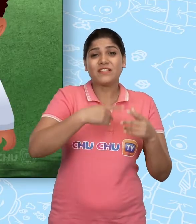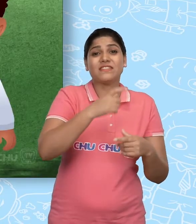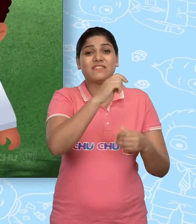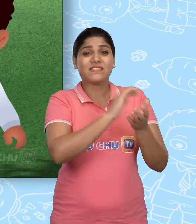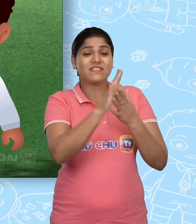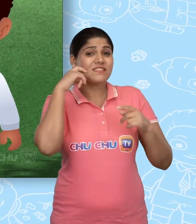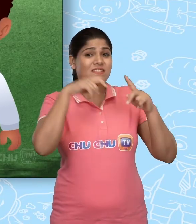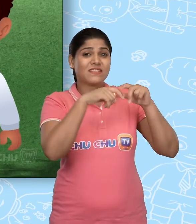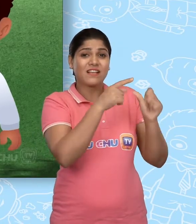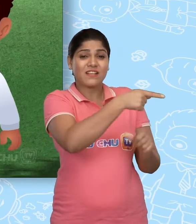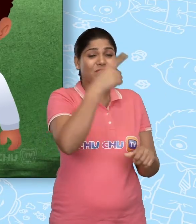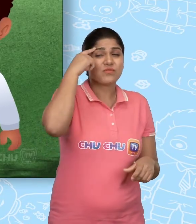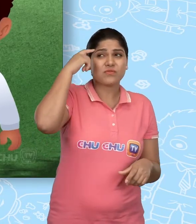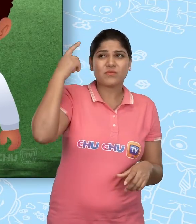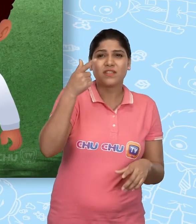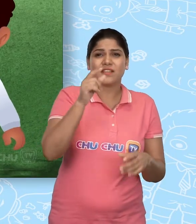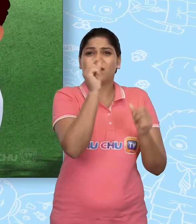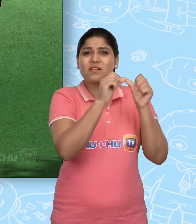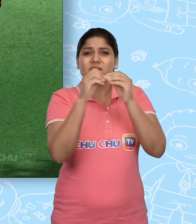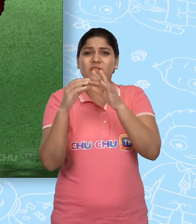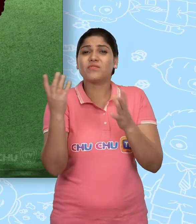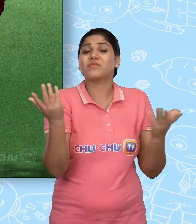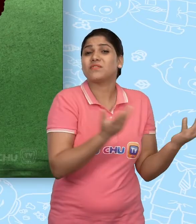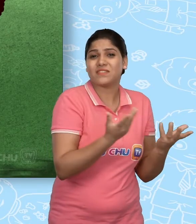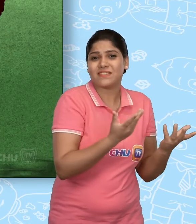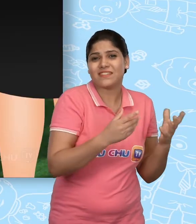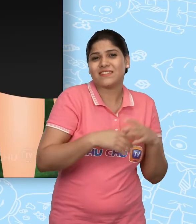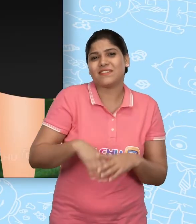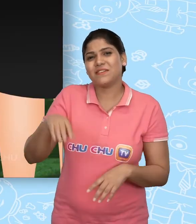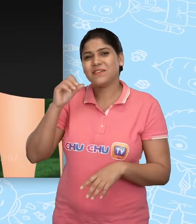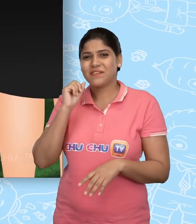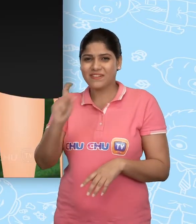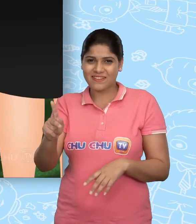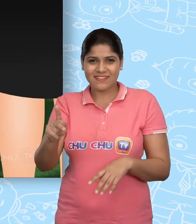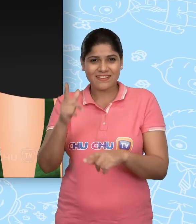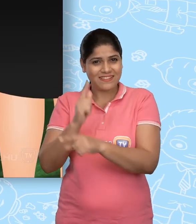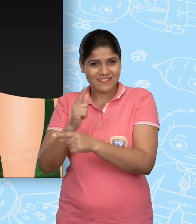फिर Chika सोच कर बतायेगा की वो कौन सा अक्षर है। ठीक है, Miss Dorothy!